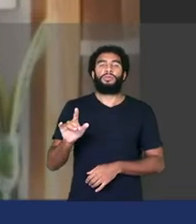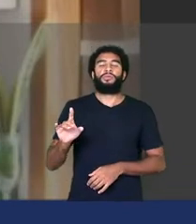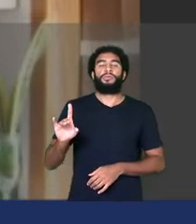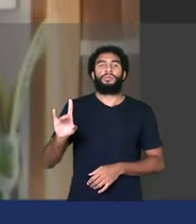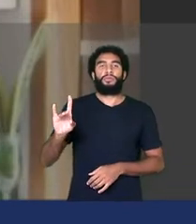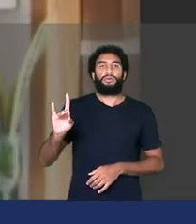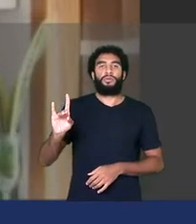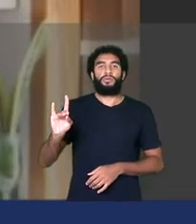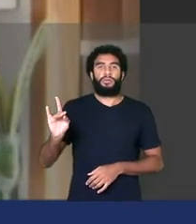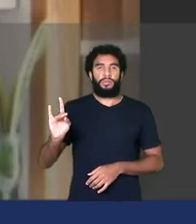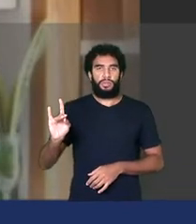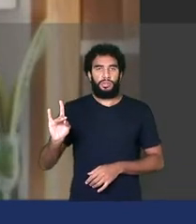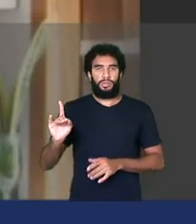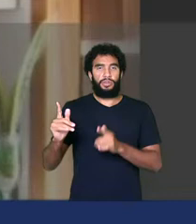FRENTE QUANDO SE REPRESENTO